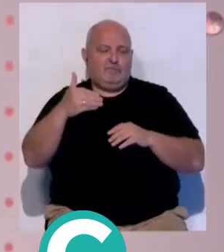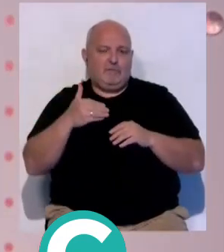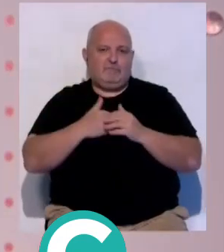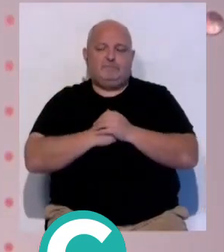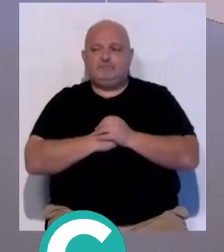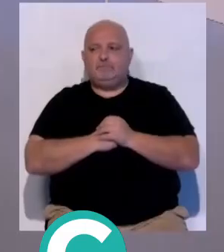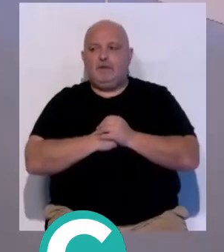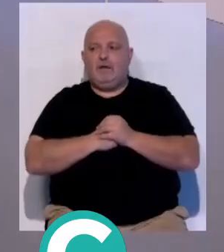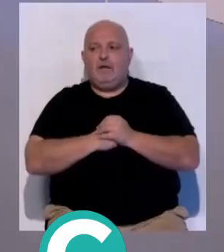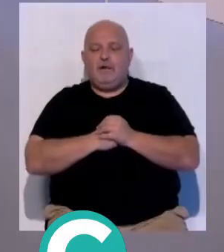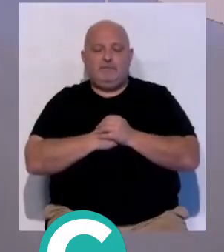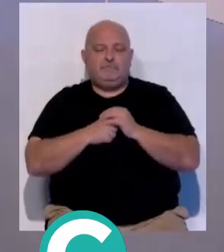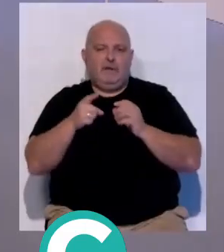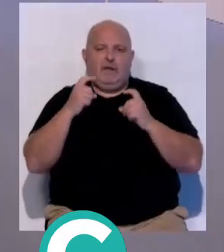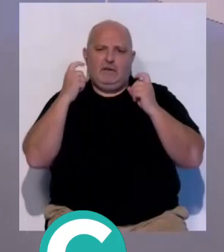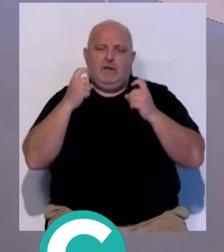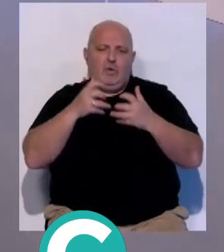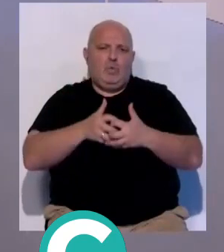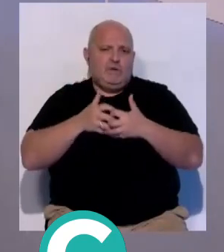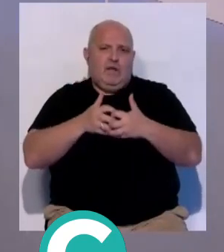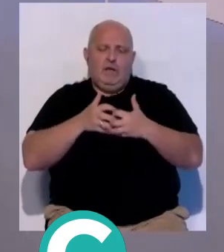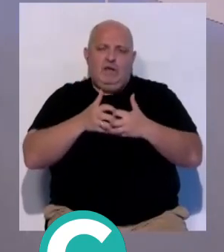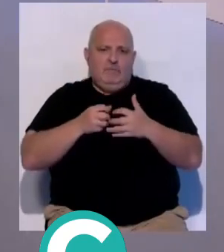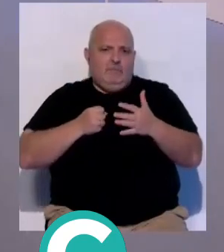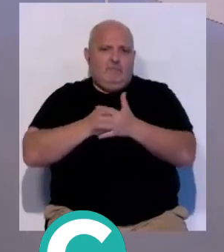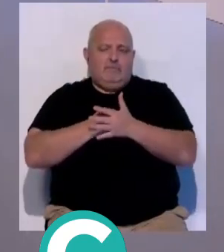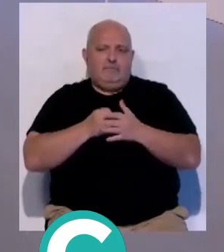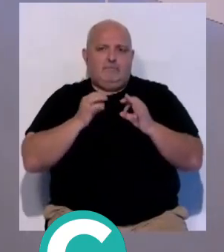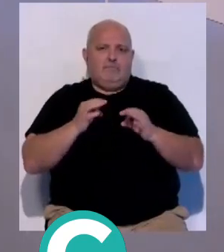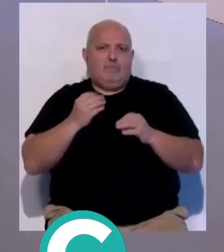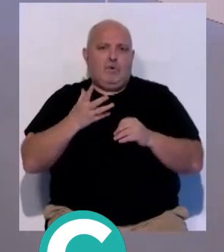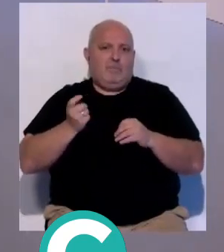Así es no ellos van a intentar luchar y dar lo mejor de sí como buenos profesionales que tienen